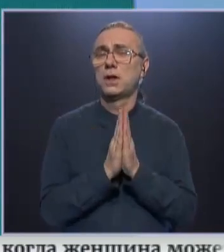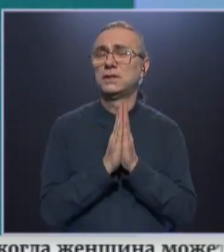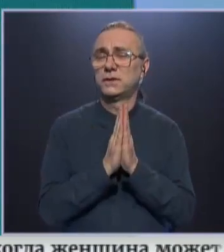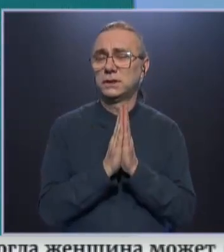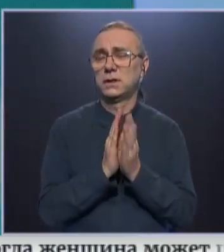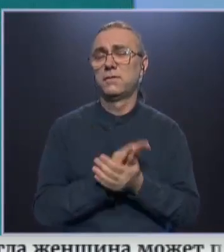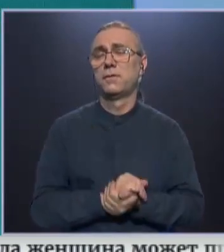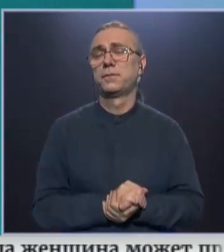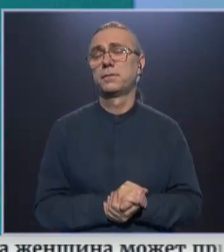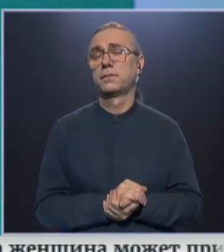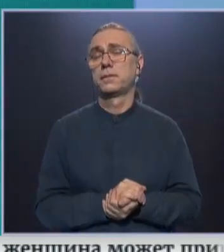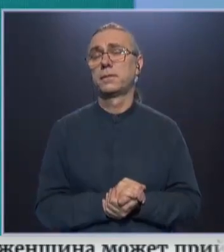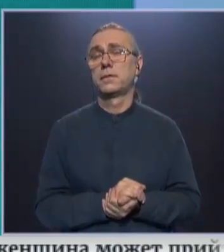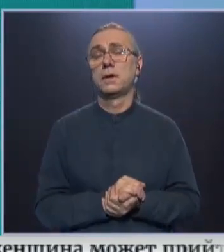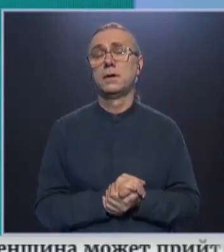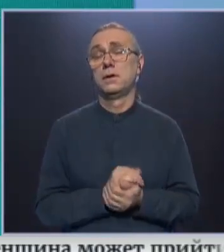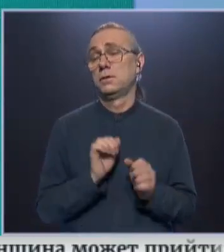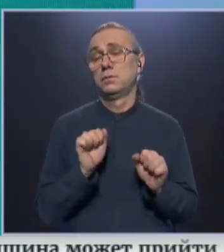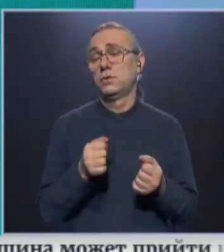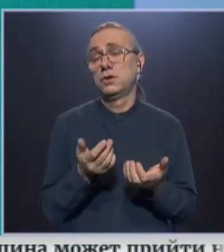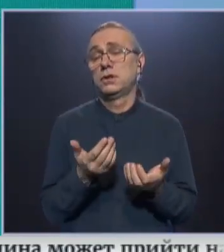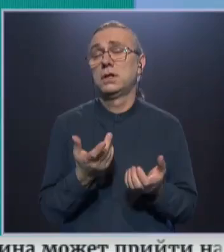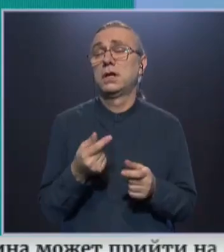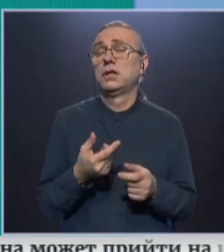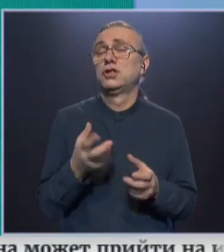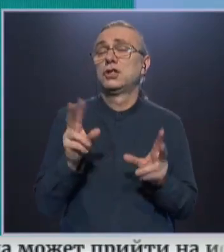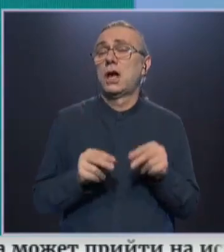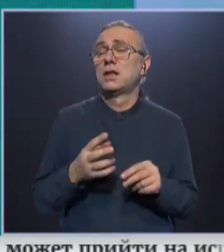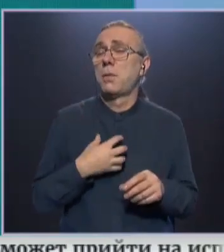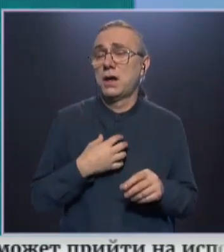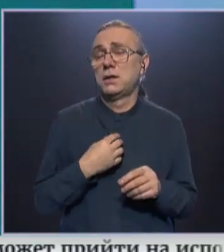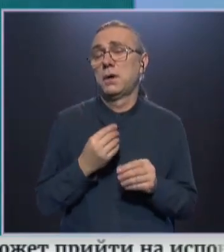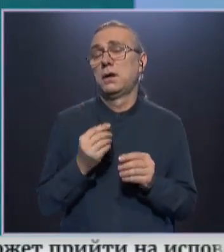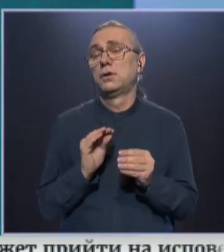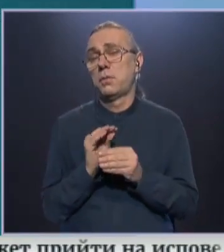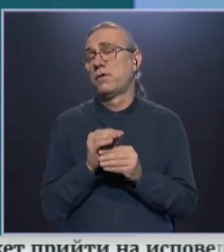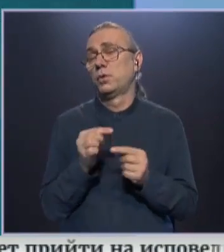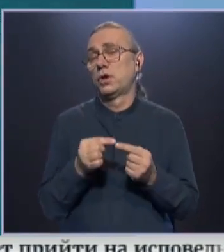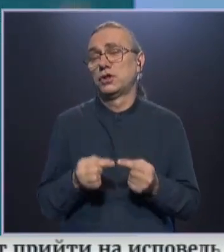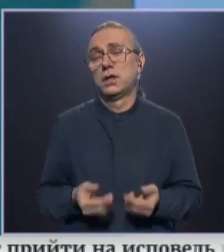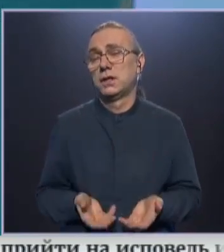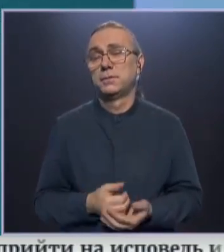на небеса которые считаете необходимым принести Вот кстати вы сказали очень интересные вещи вспомнил